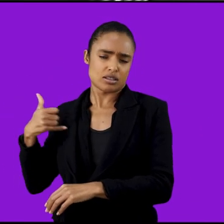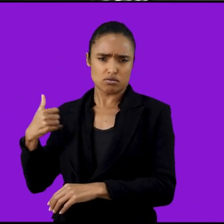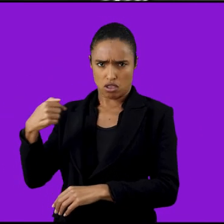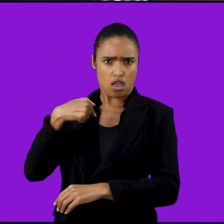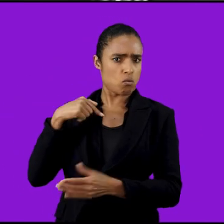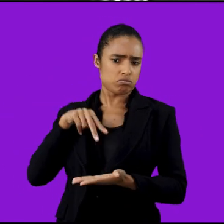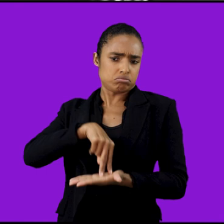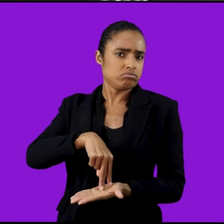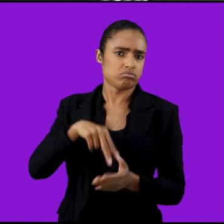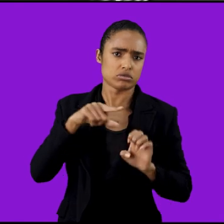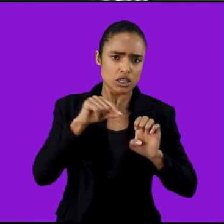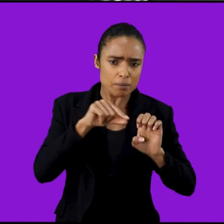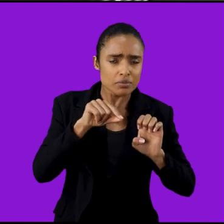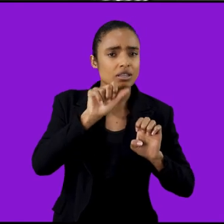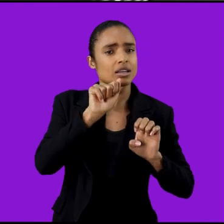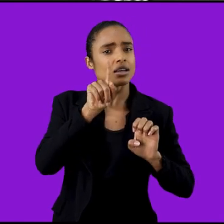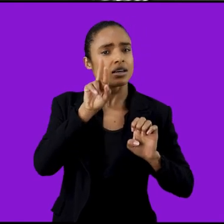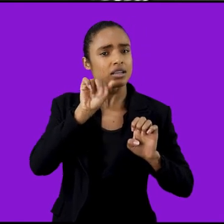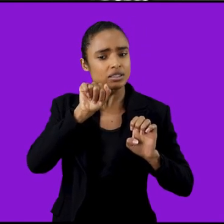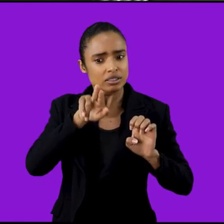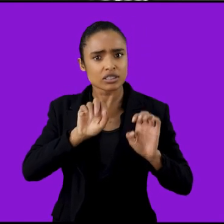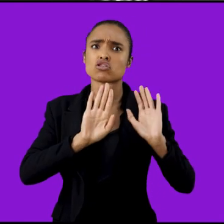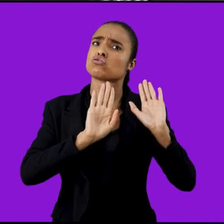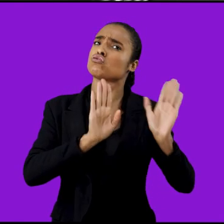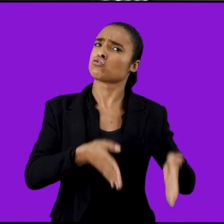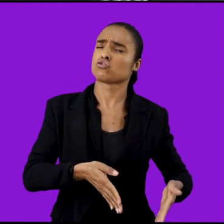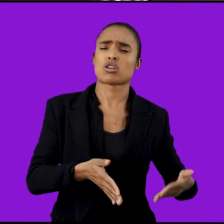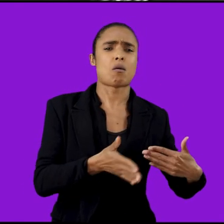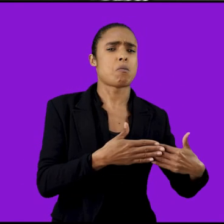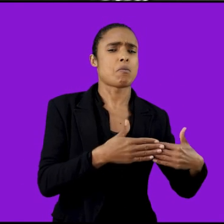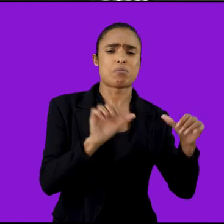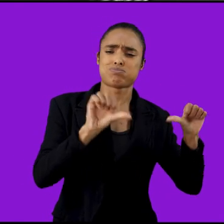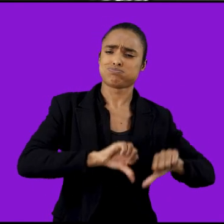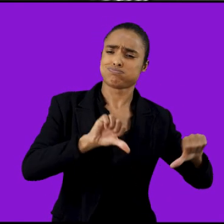também, então já passei pelos altos e baixos né, já quebrei, já falhi muitas vezes,